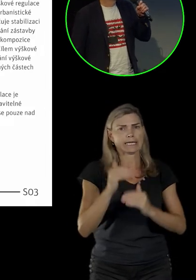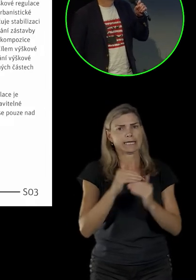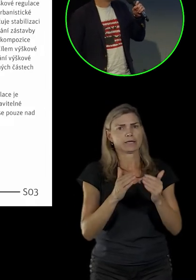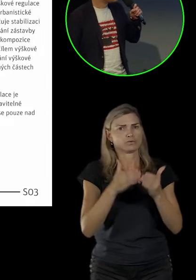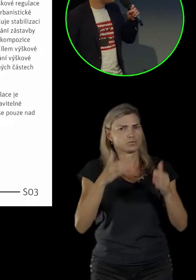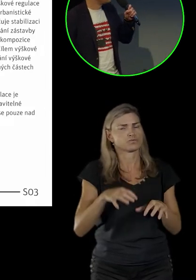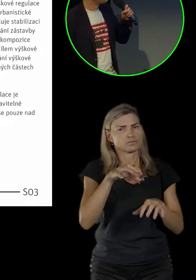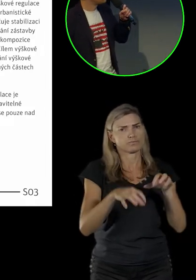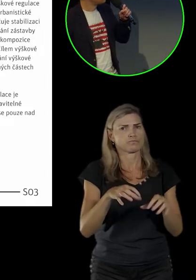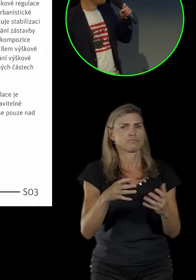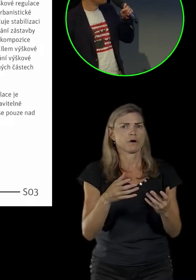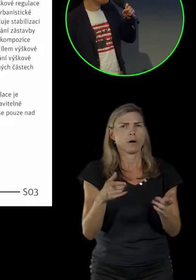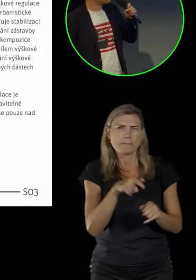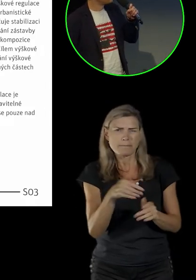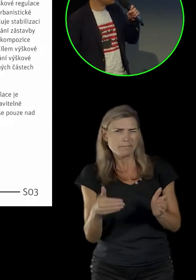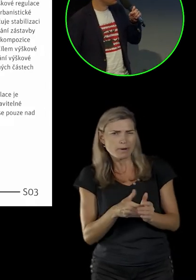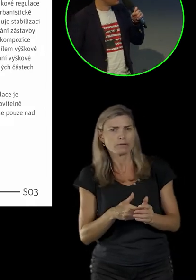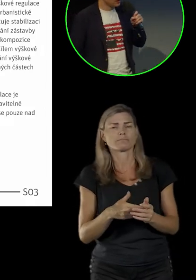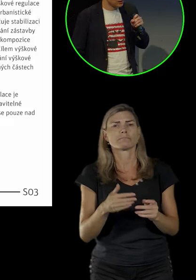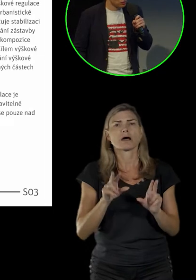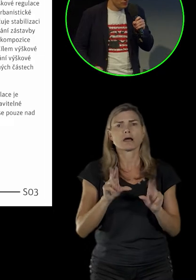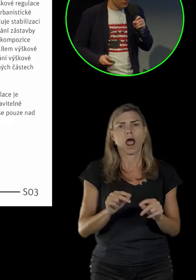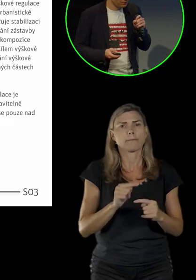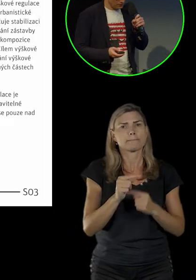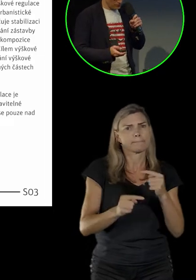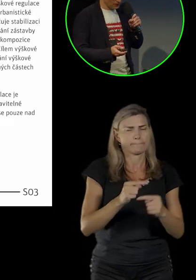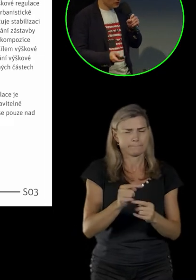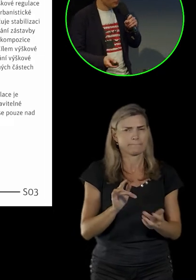Kde je to potřeba. A kam je potřeba směřovat intenzitu.